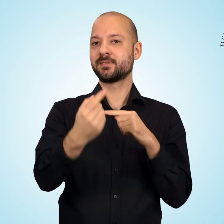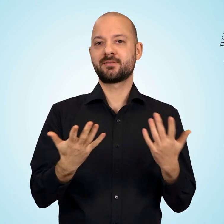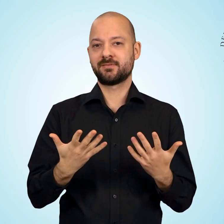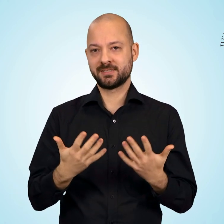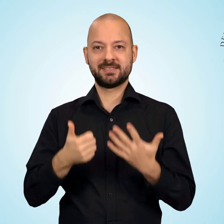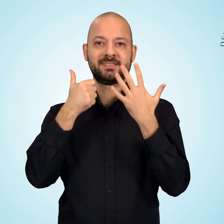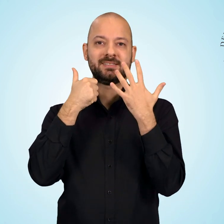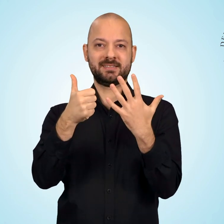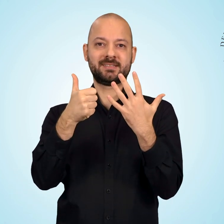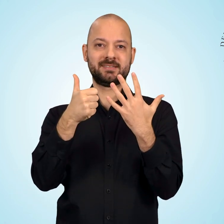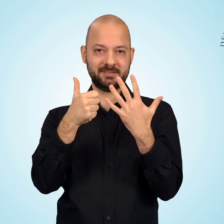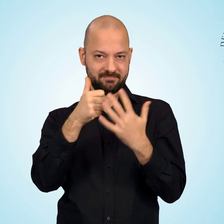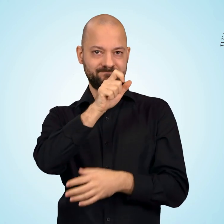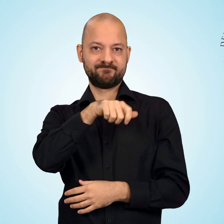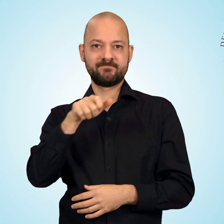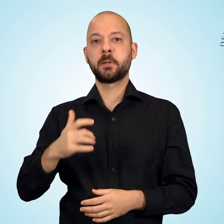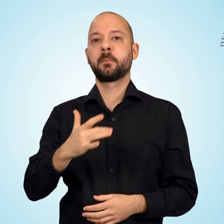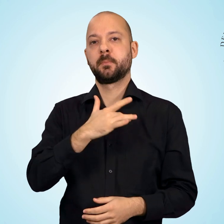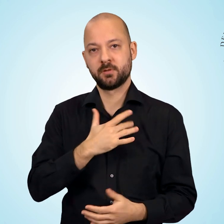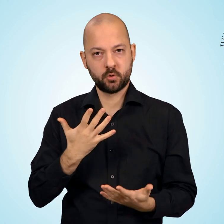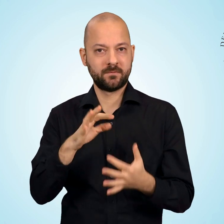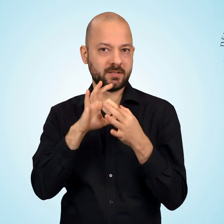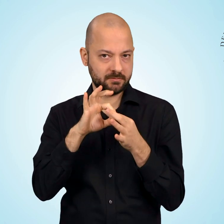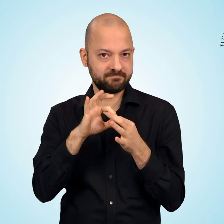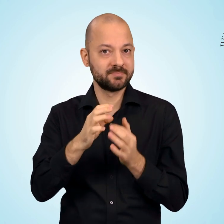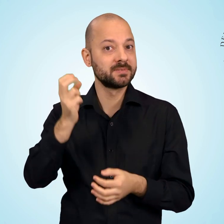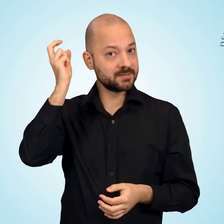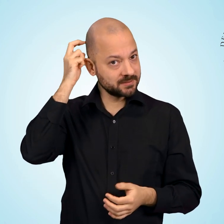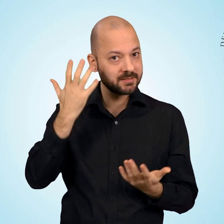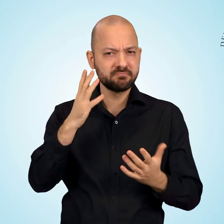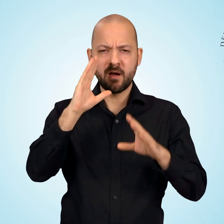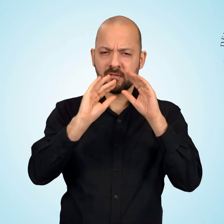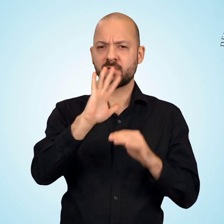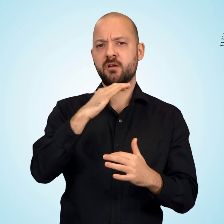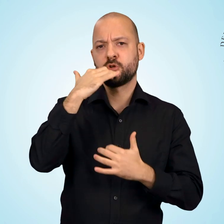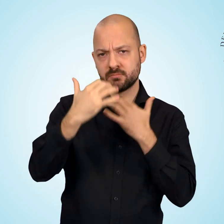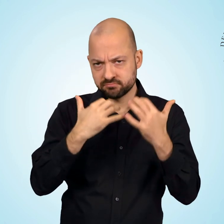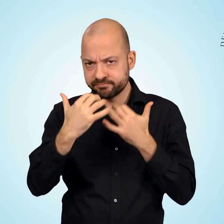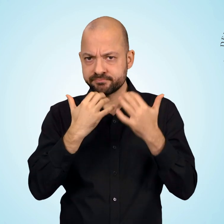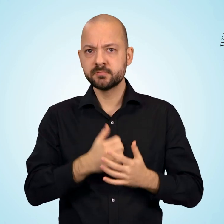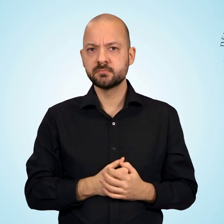Dann werden sechs Betroffene, über ihre Erfahrungen mit CI berichten.